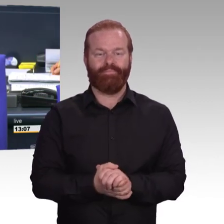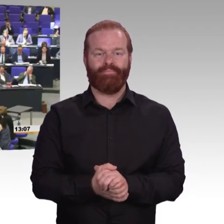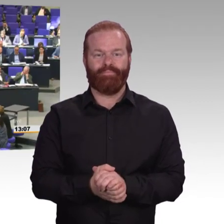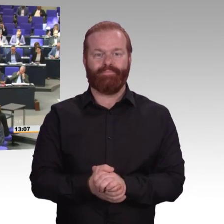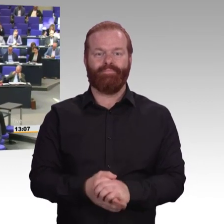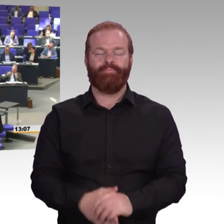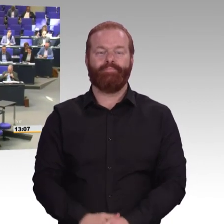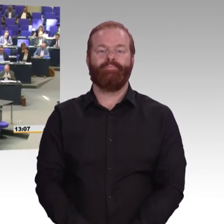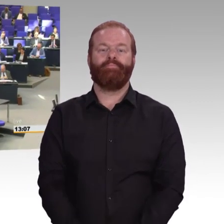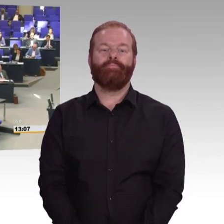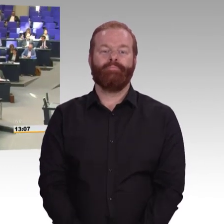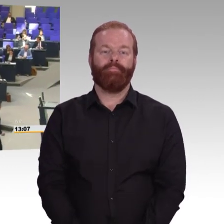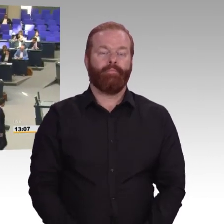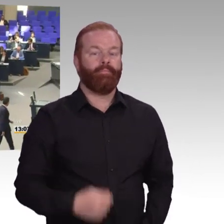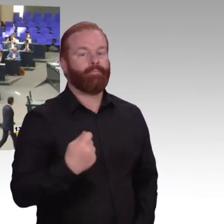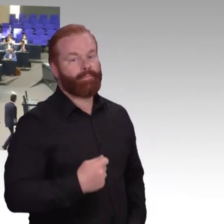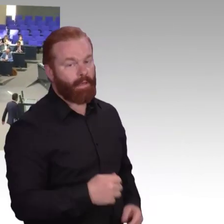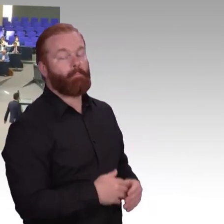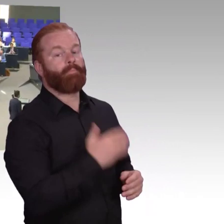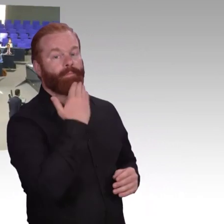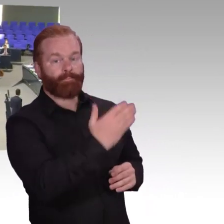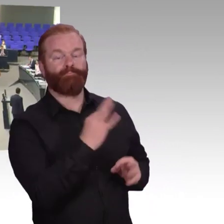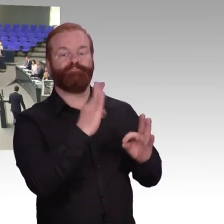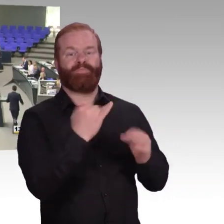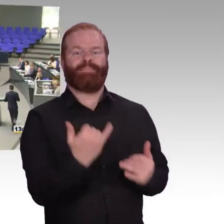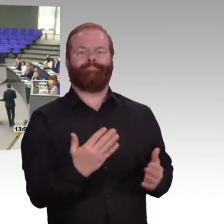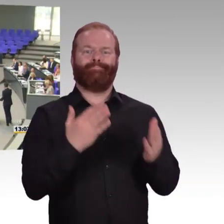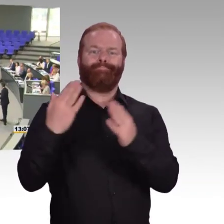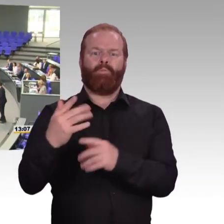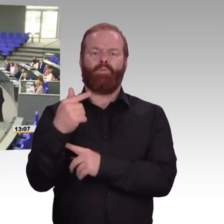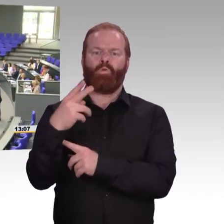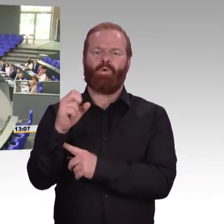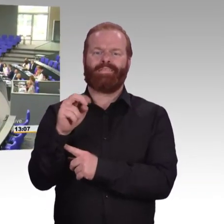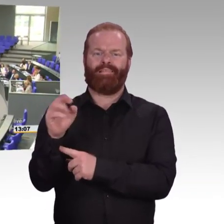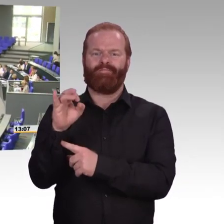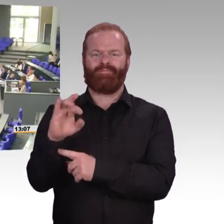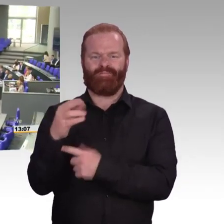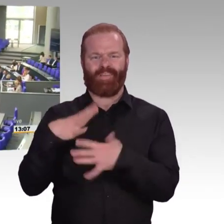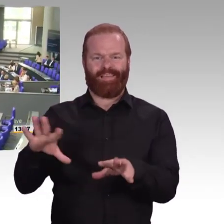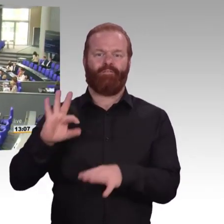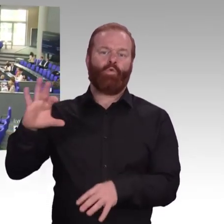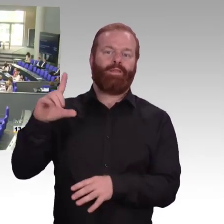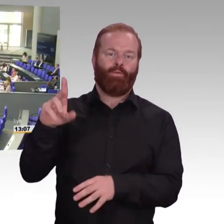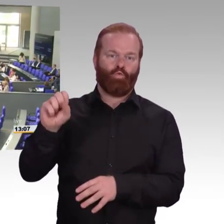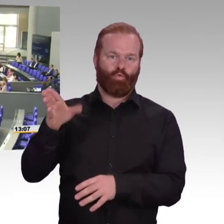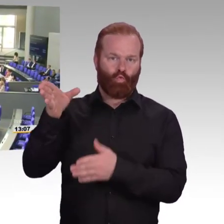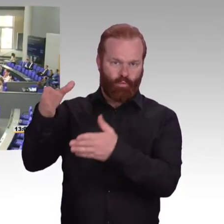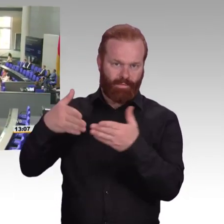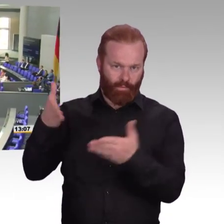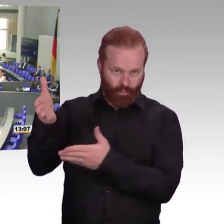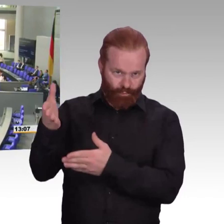(Beifall)